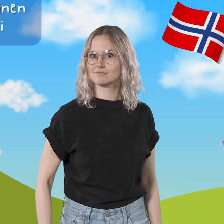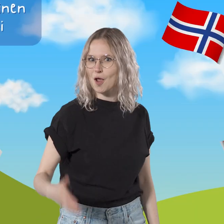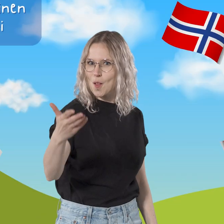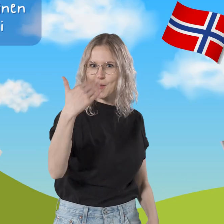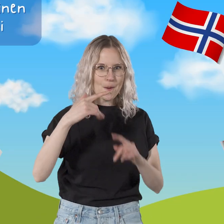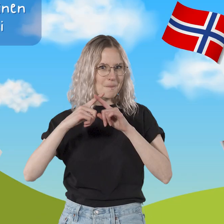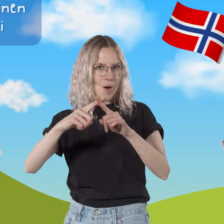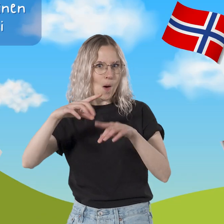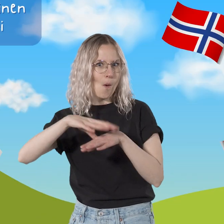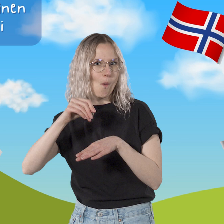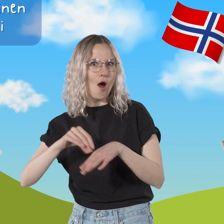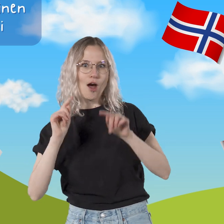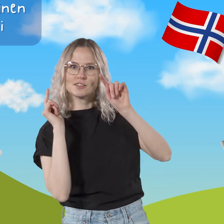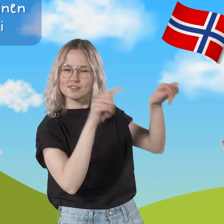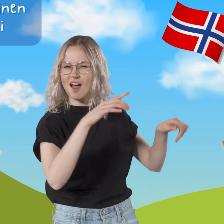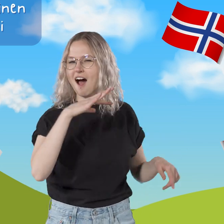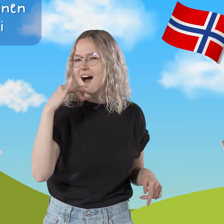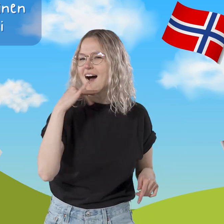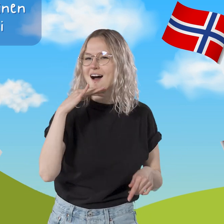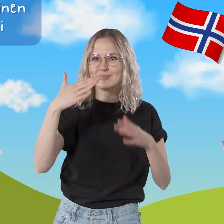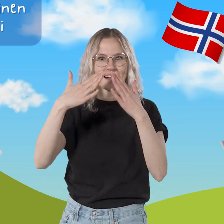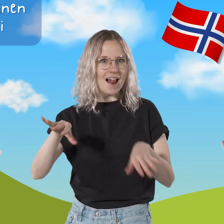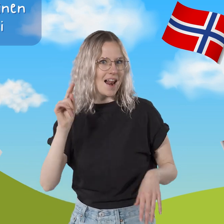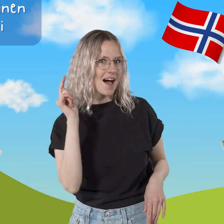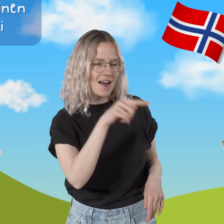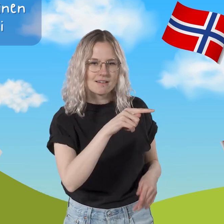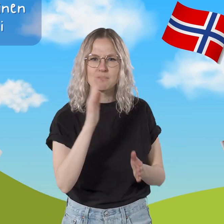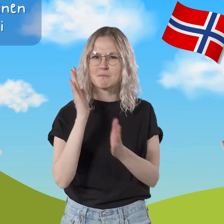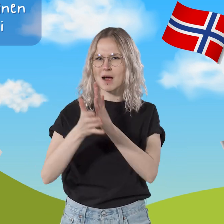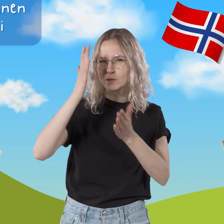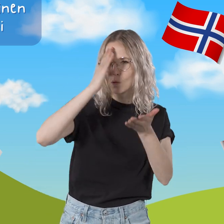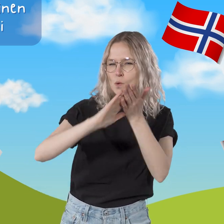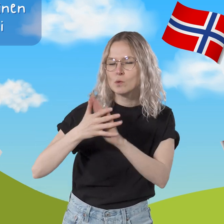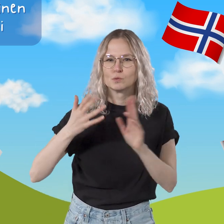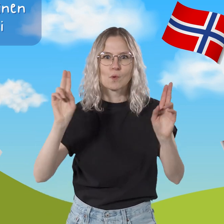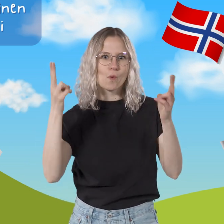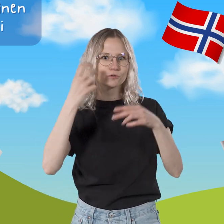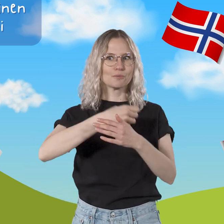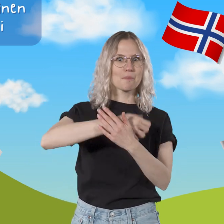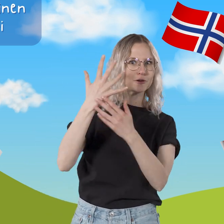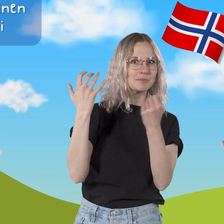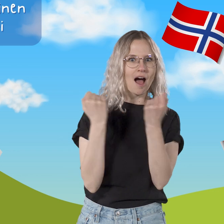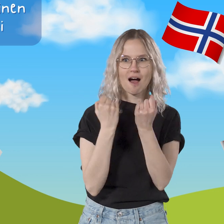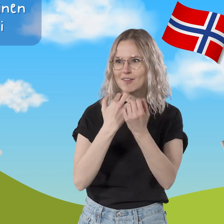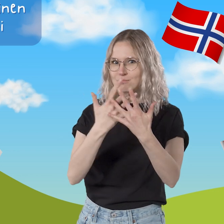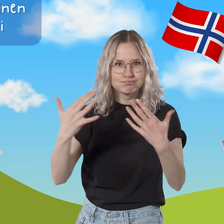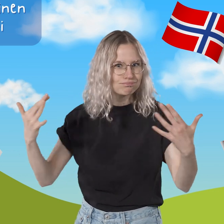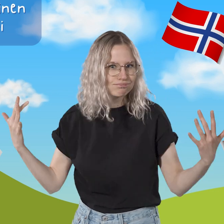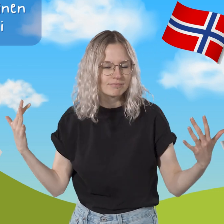Tule mukaan Ruotsiin hauskalle leirille, jossa pääset tutustumaan - uusiin pohjoismaisiin kavereihin!